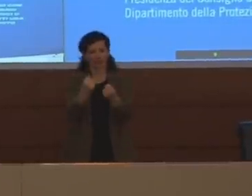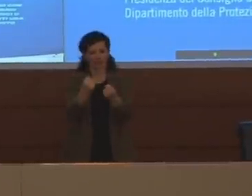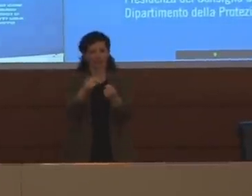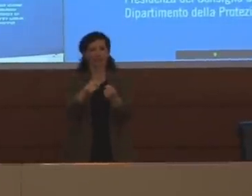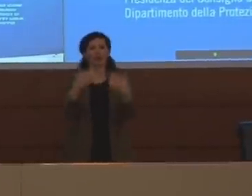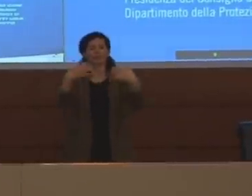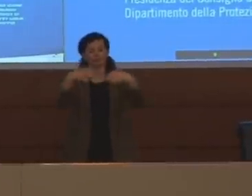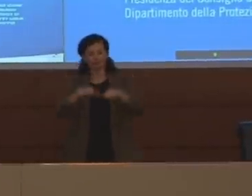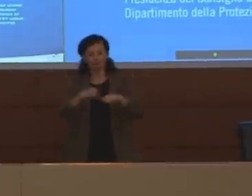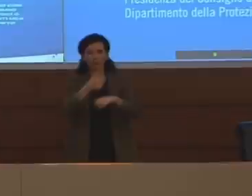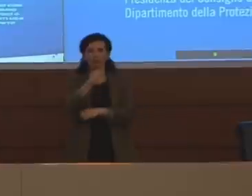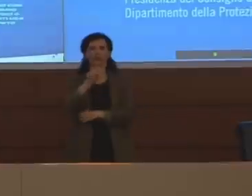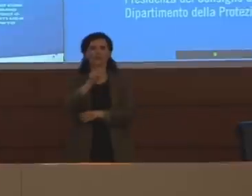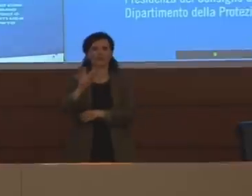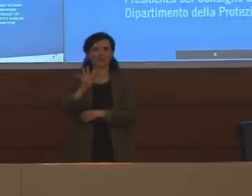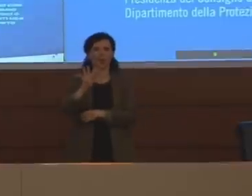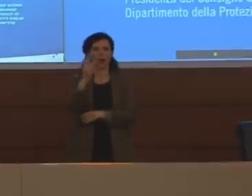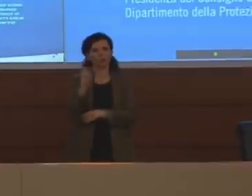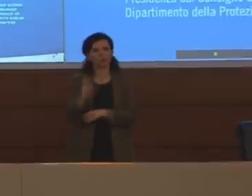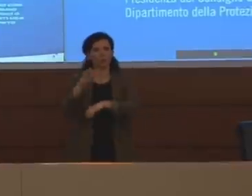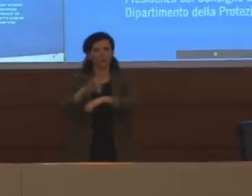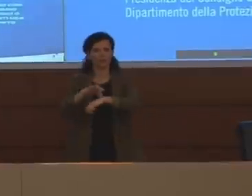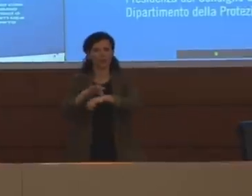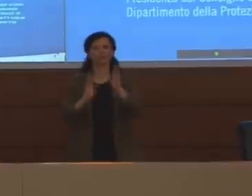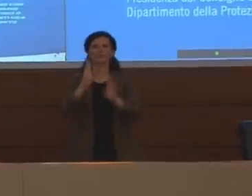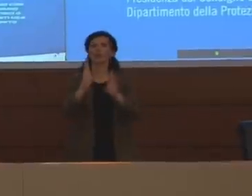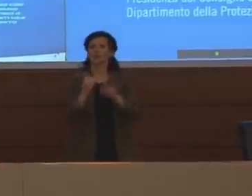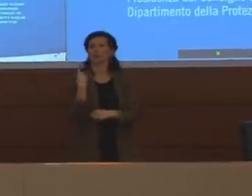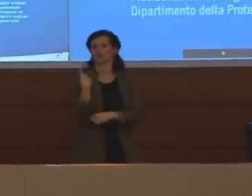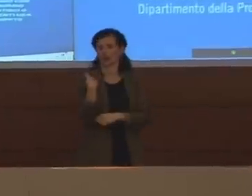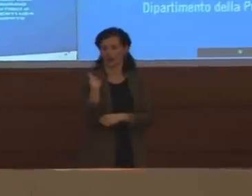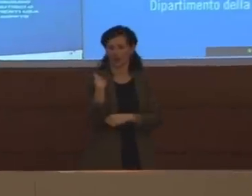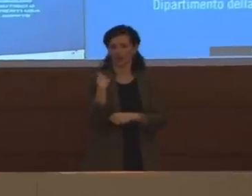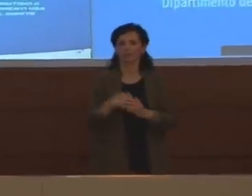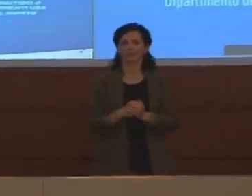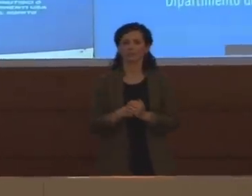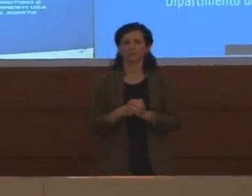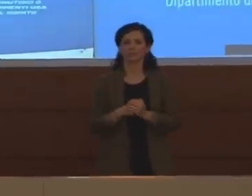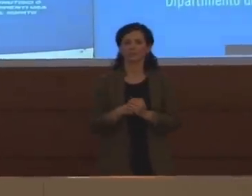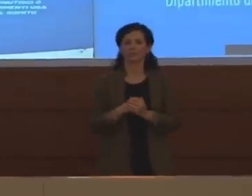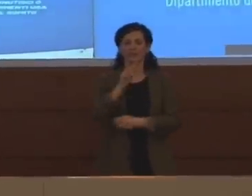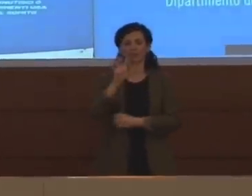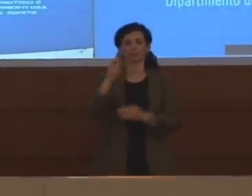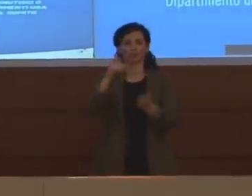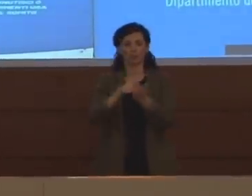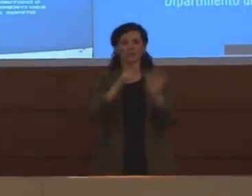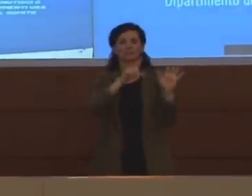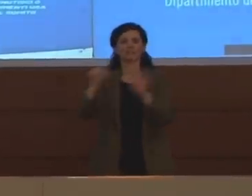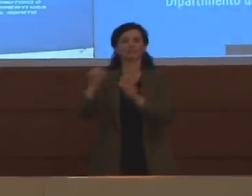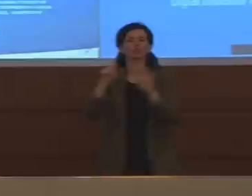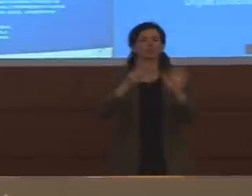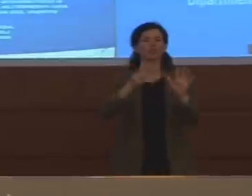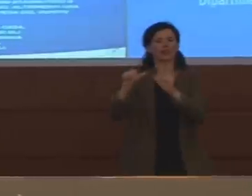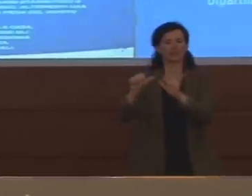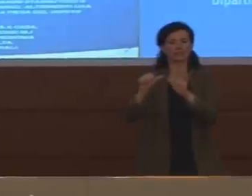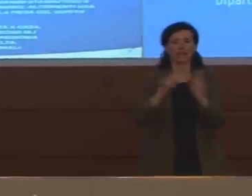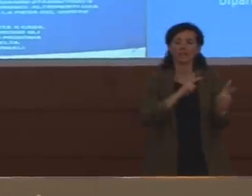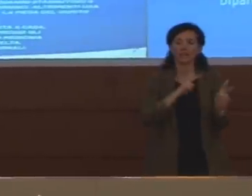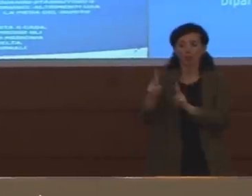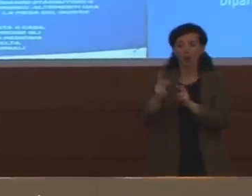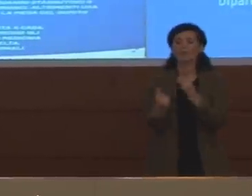di 124 pazienti rispetto a ieri. 25.786 sono i ricoverati con sintomi.